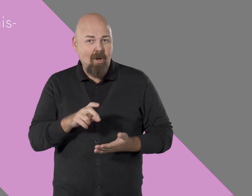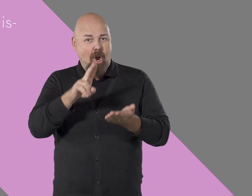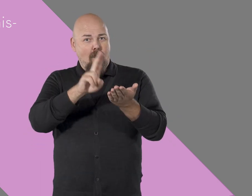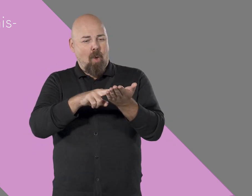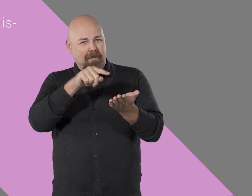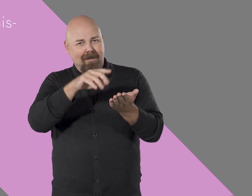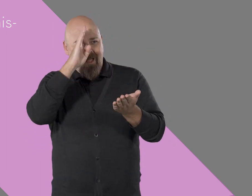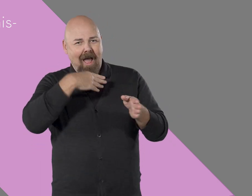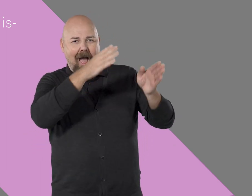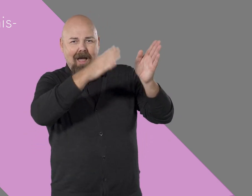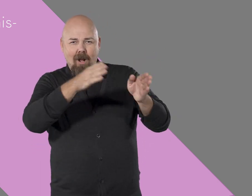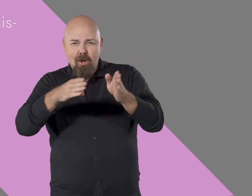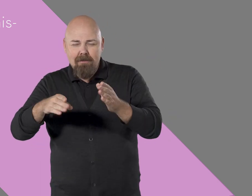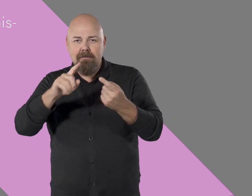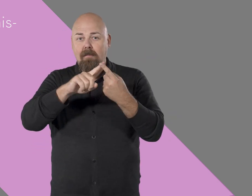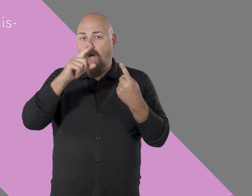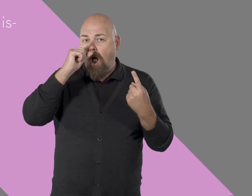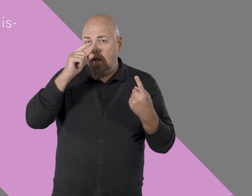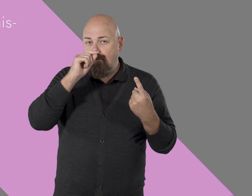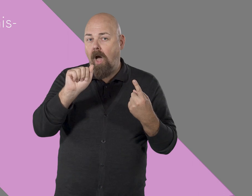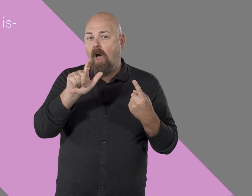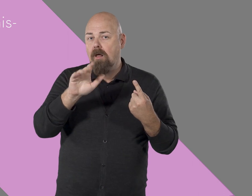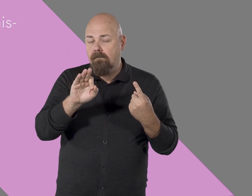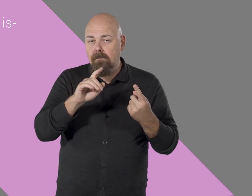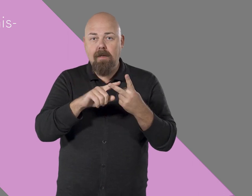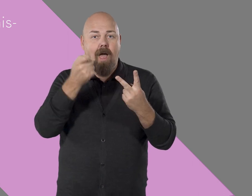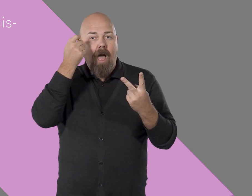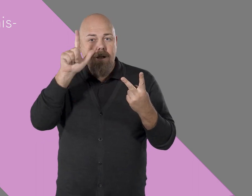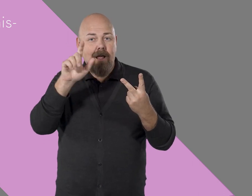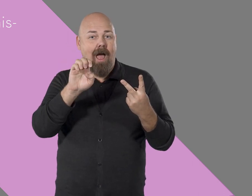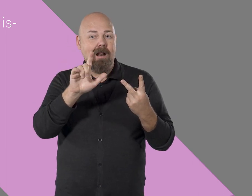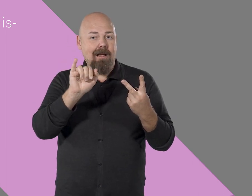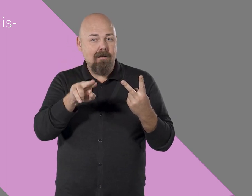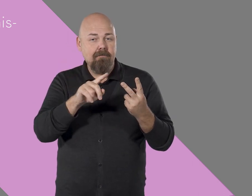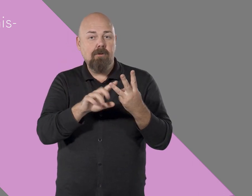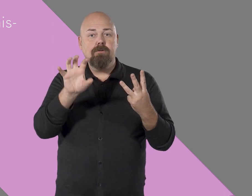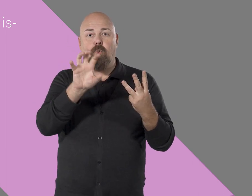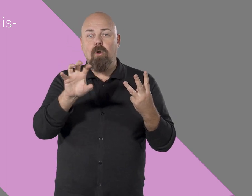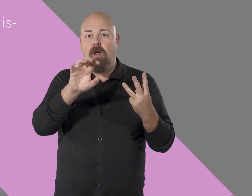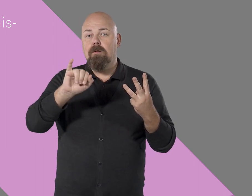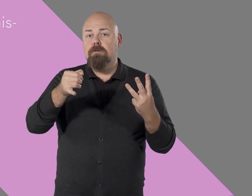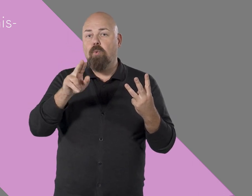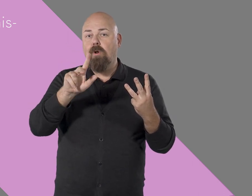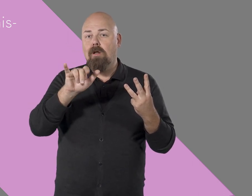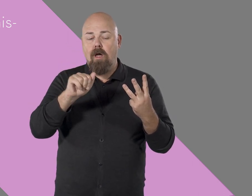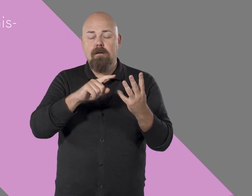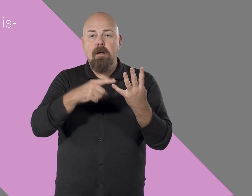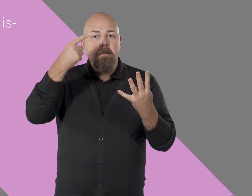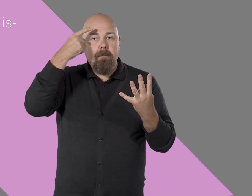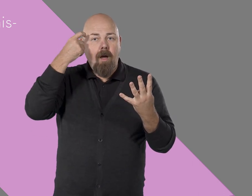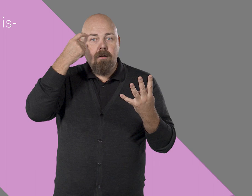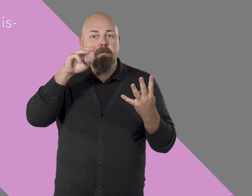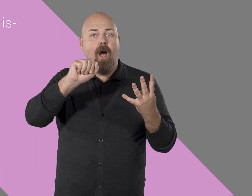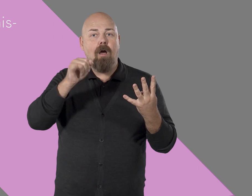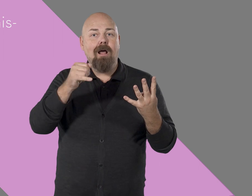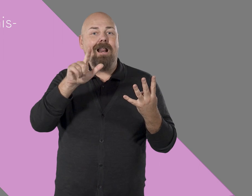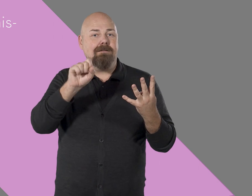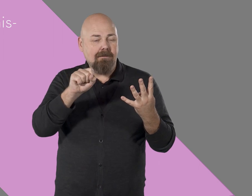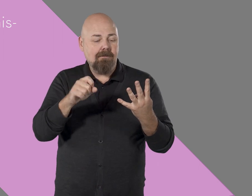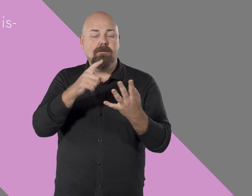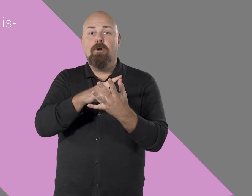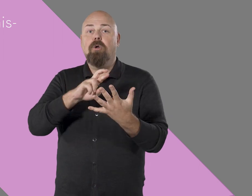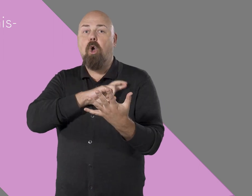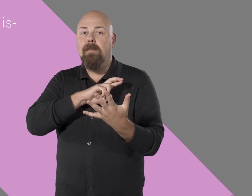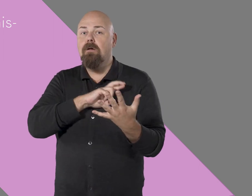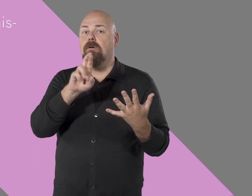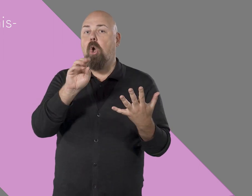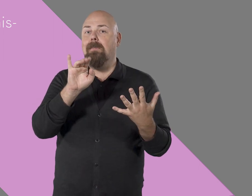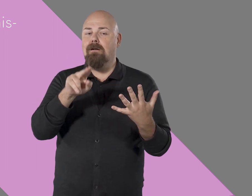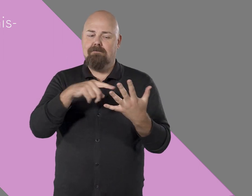Dokumentissa suomenruotsalaiset Alf, Elin, Julia, Maj-Lis ja Robin -